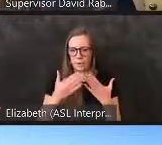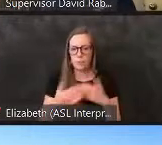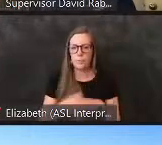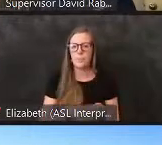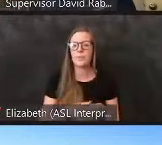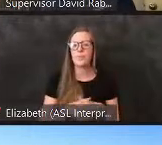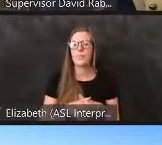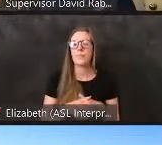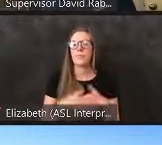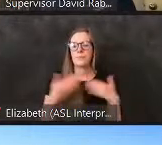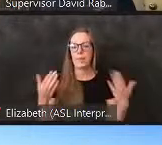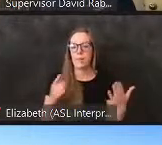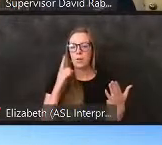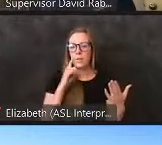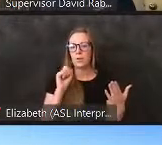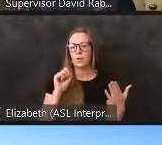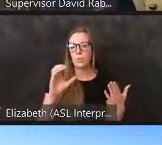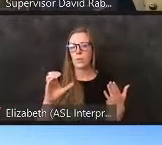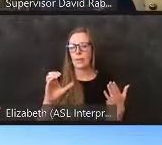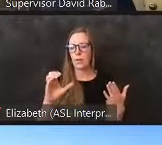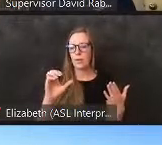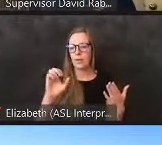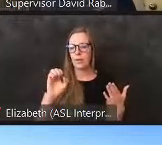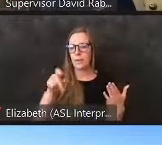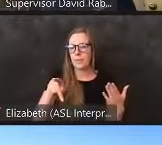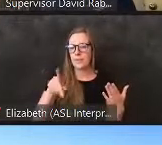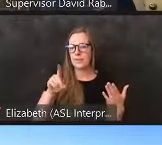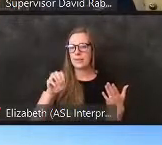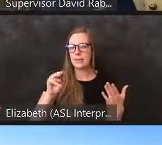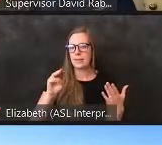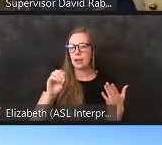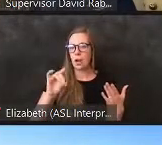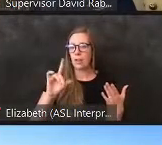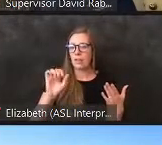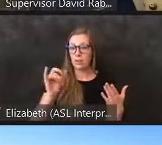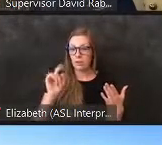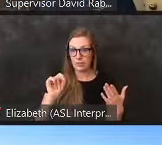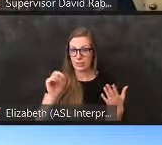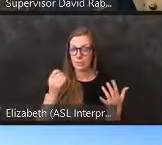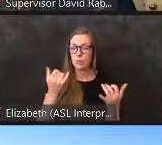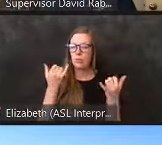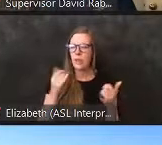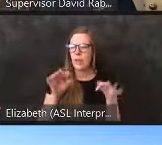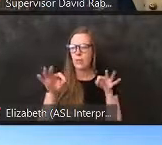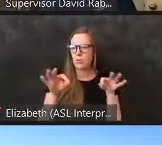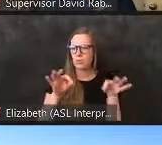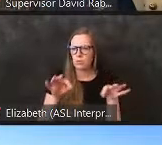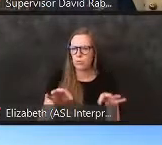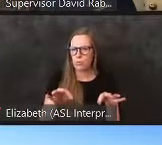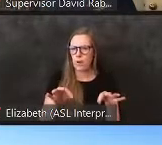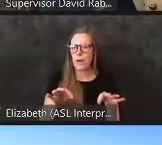una de las pioneras, el Departamento de Servicios de Salud del condado de Sonoma. Y a mí me podría describir la mortalidad